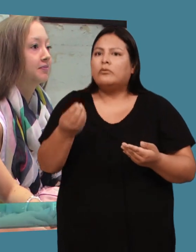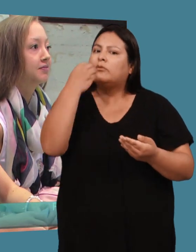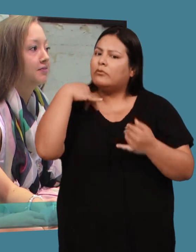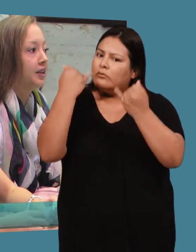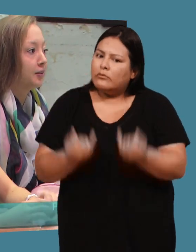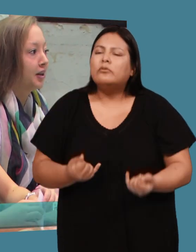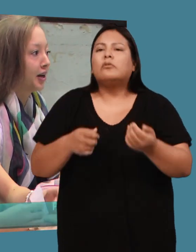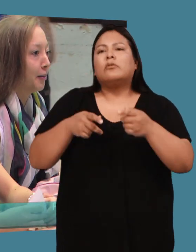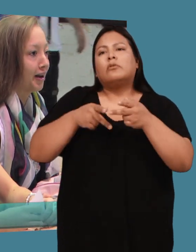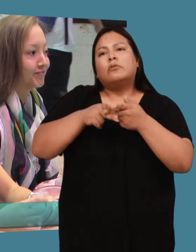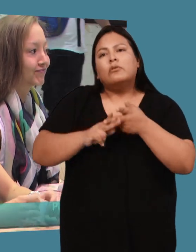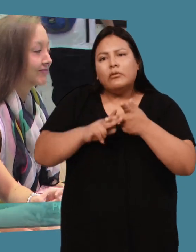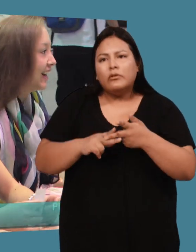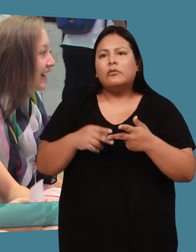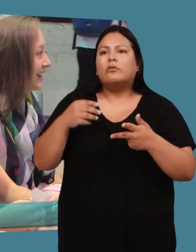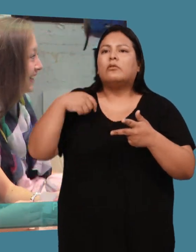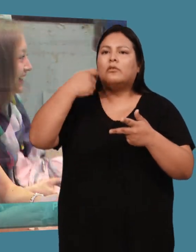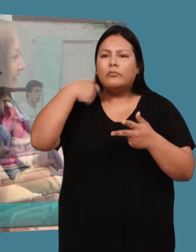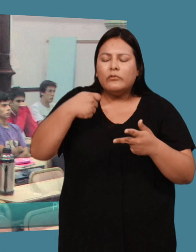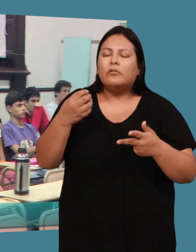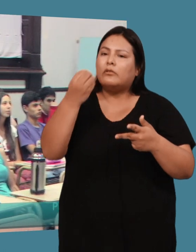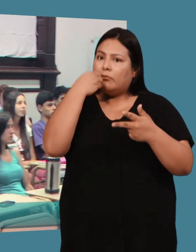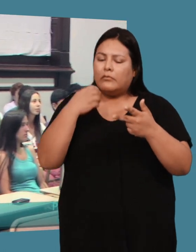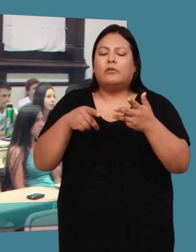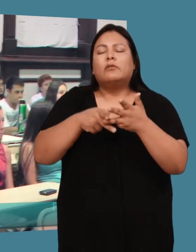en la carrera en Técnico en Alimentación Animal, en Técnico Químico.